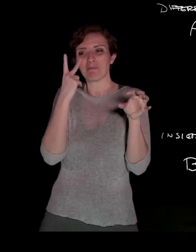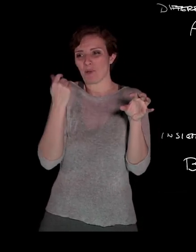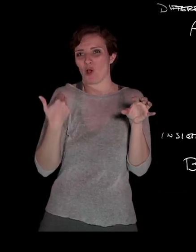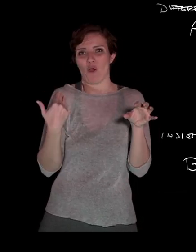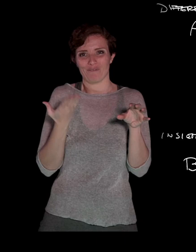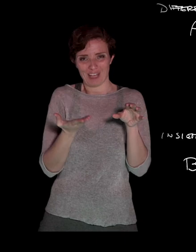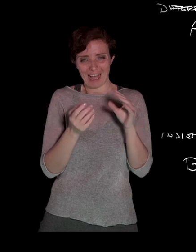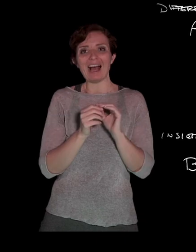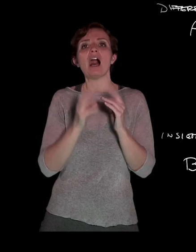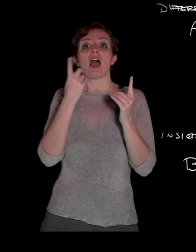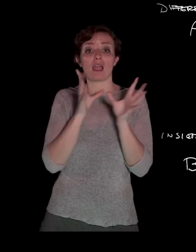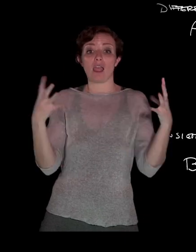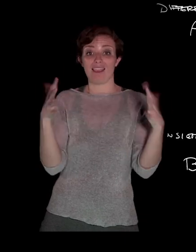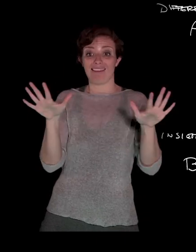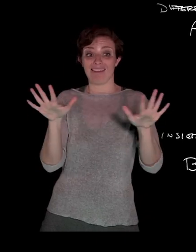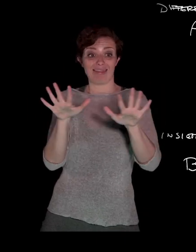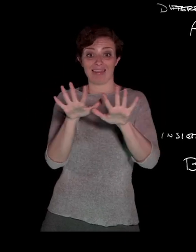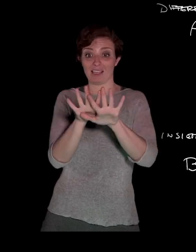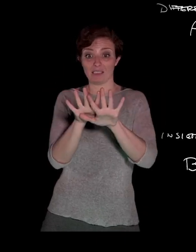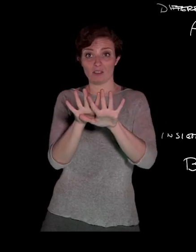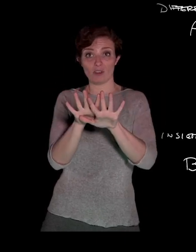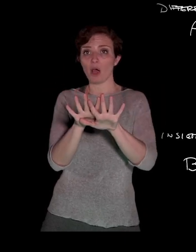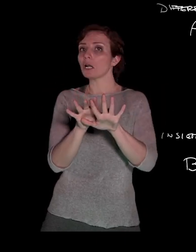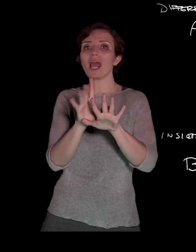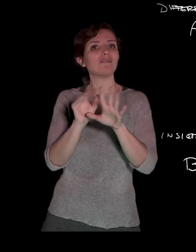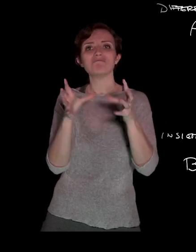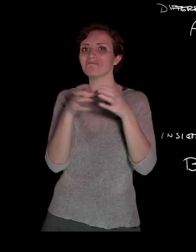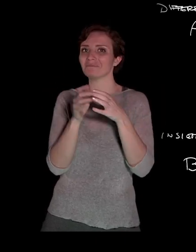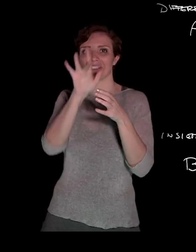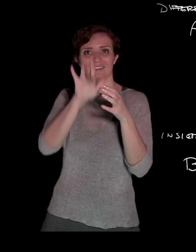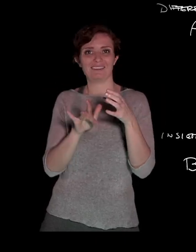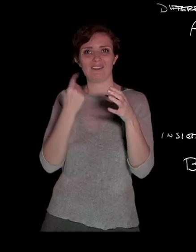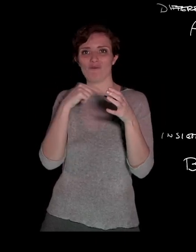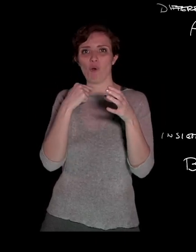dal fatto che la loro intersezione... ..coincide con l'insieme 'vuoto'. Quindi gli insiemi 'disgiunti'...